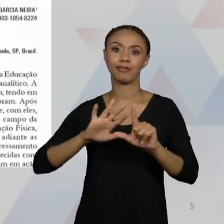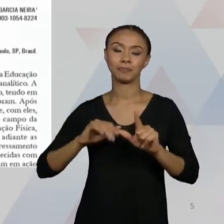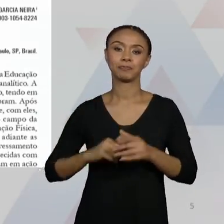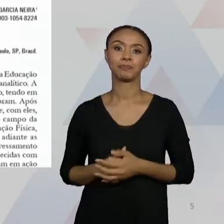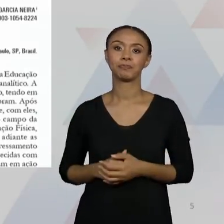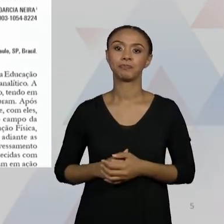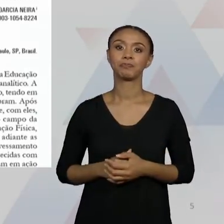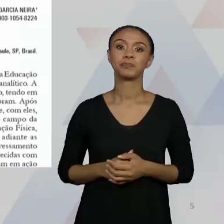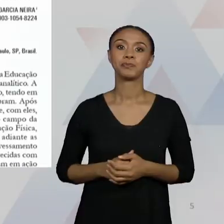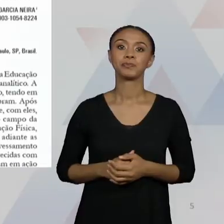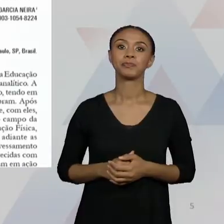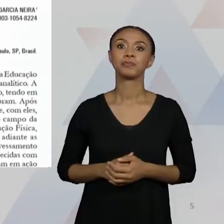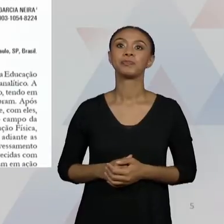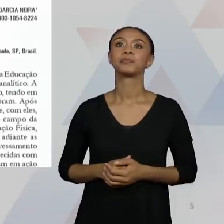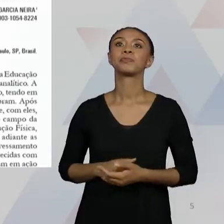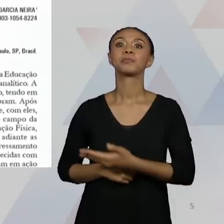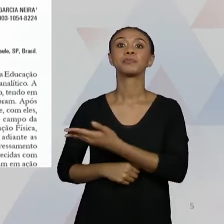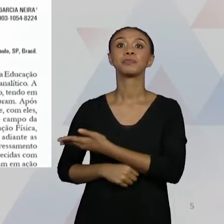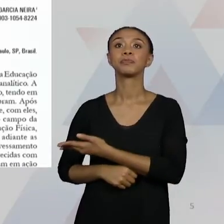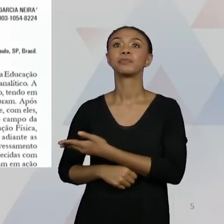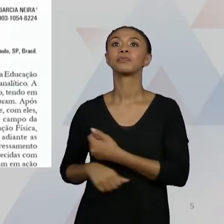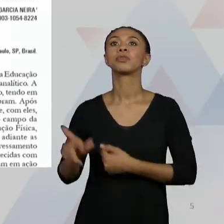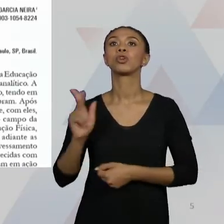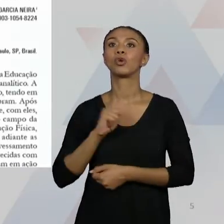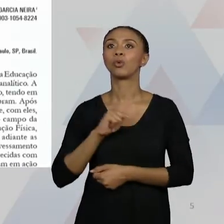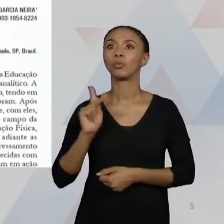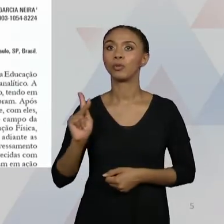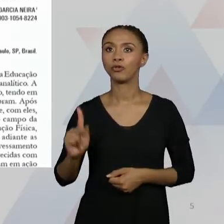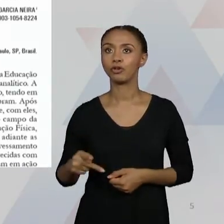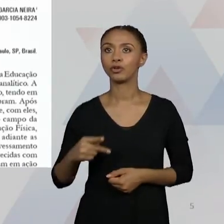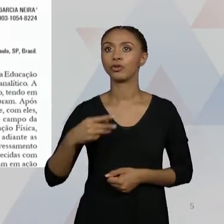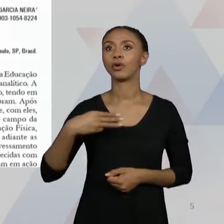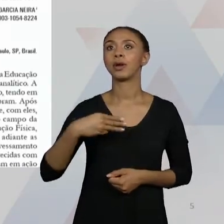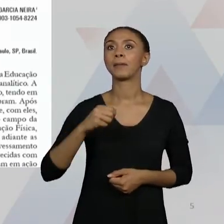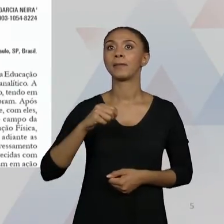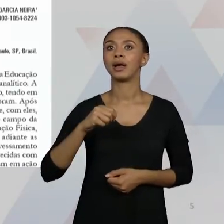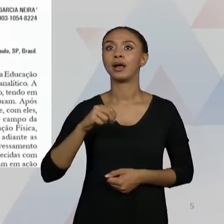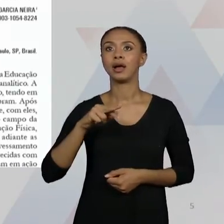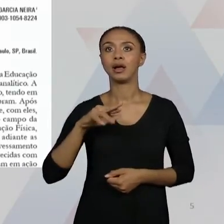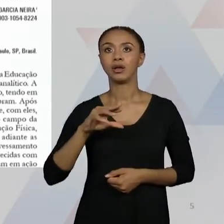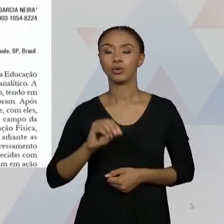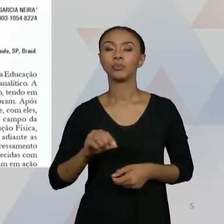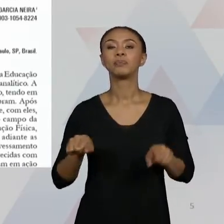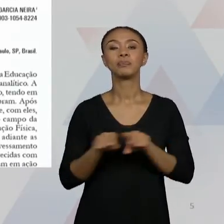CAPÍTULO PRODUZIDO PELO PROFESSOR MÁRIO LUIZ FERRARI NUNES. E HÁ TAMBÉM UM ARTIGO DA